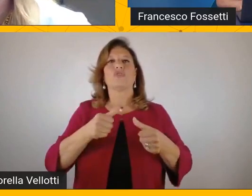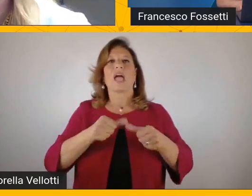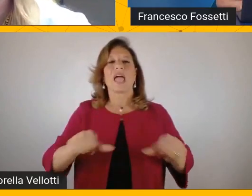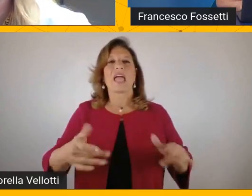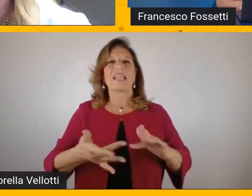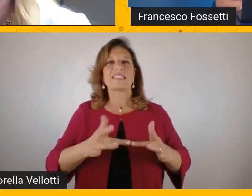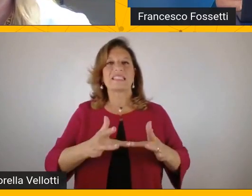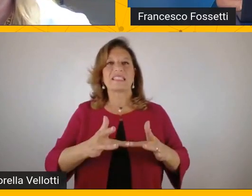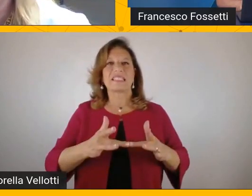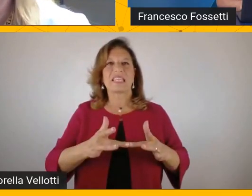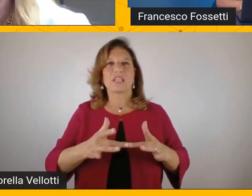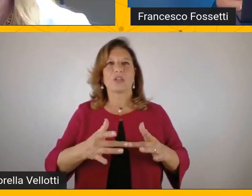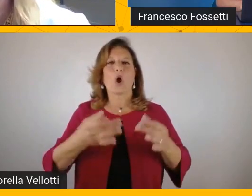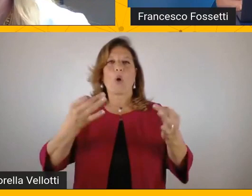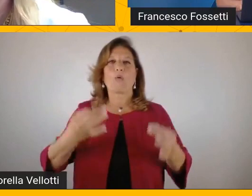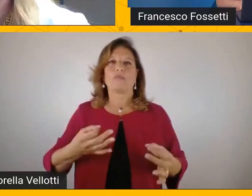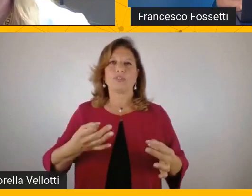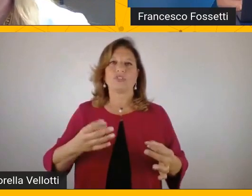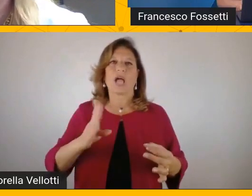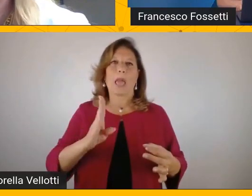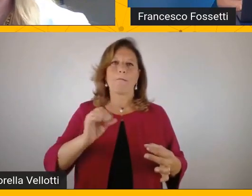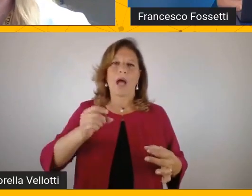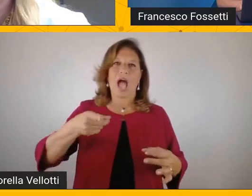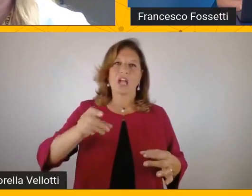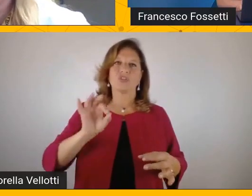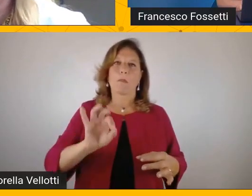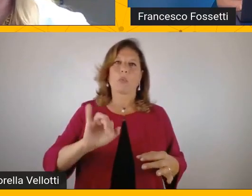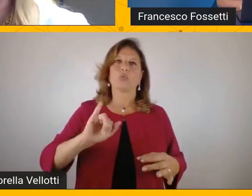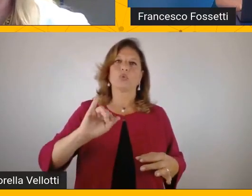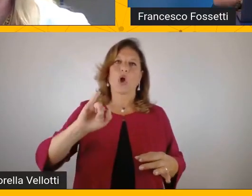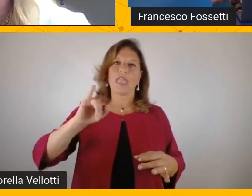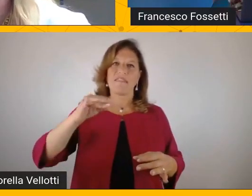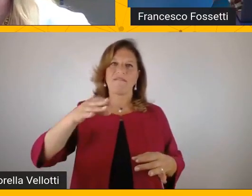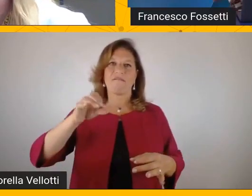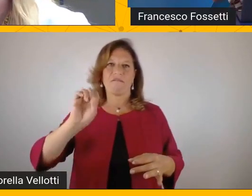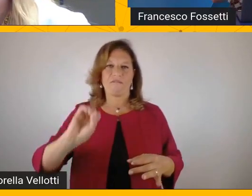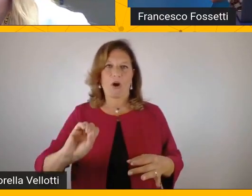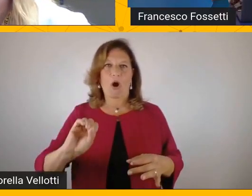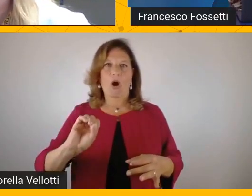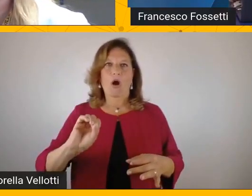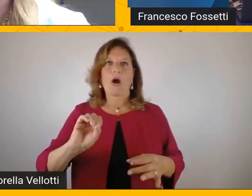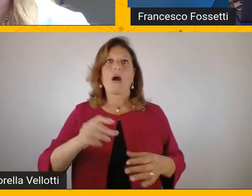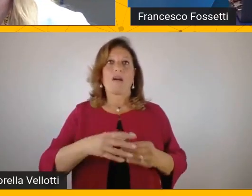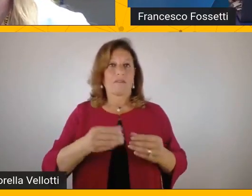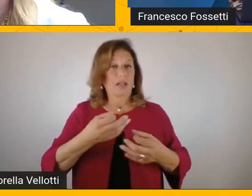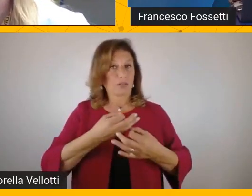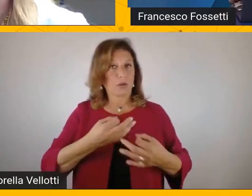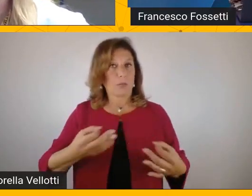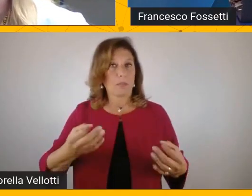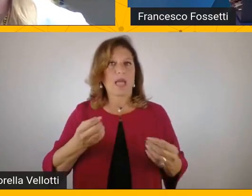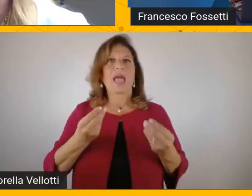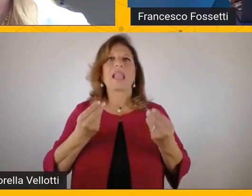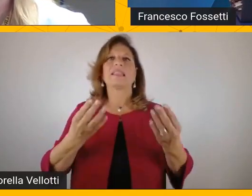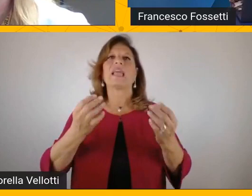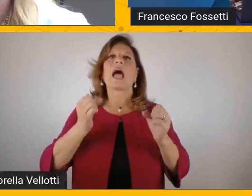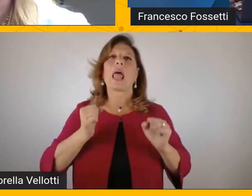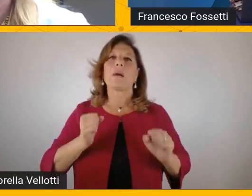ufficiale che è punto info che è molto ben fatto eh e che è